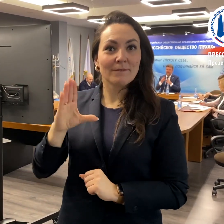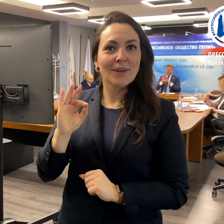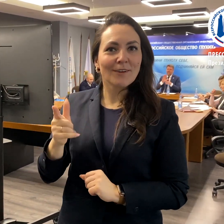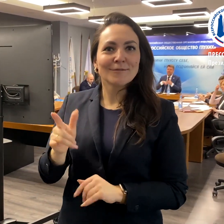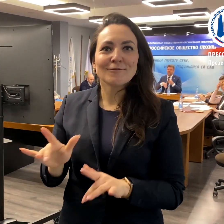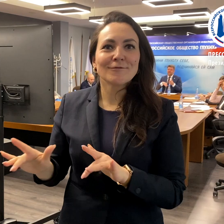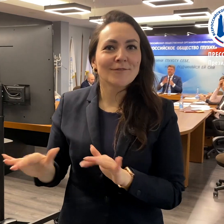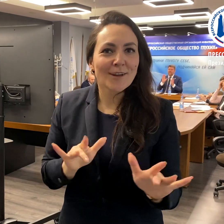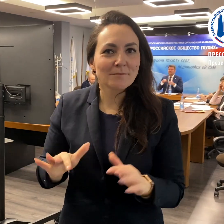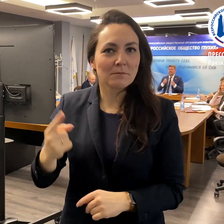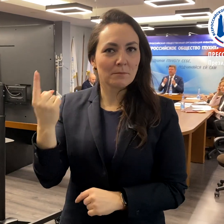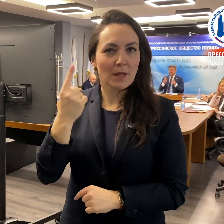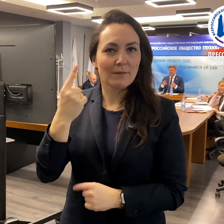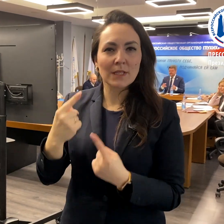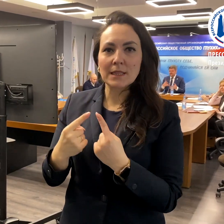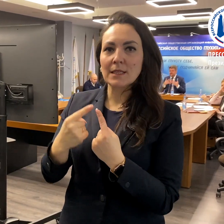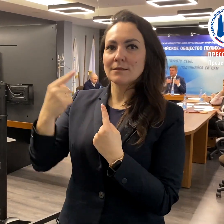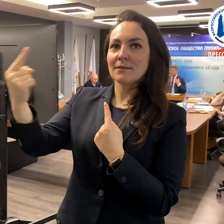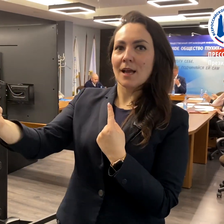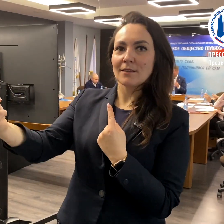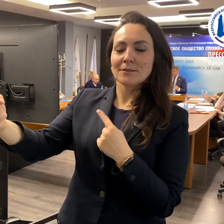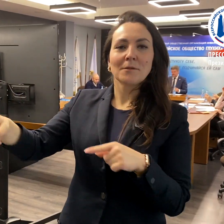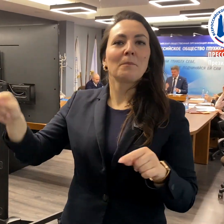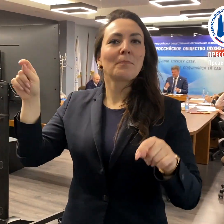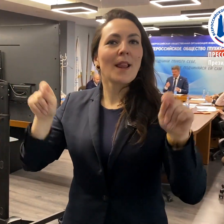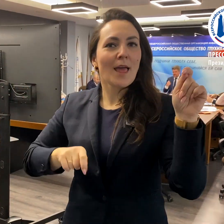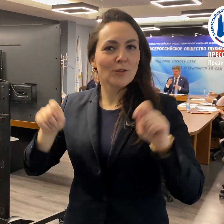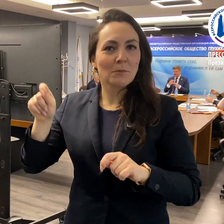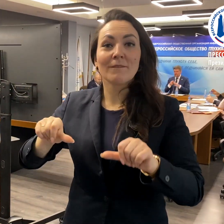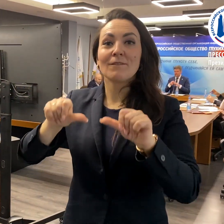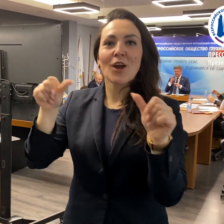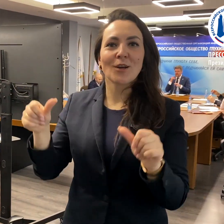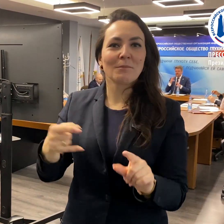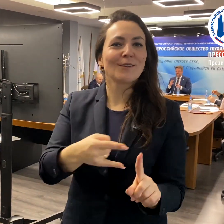Сегодня в здании ЦП ВОГ состоялся